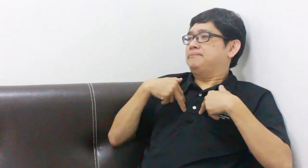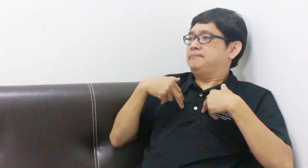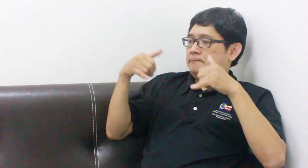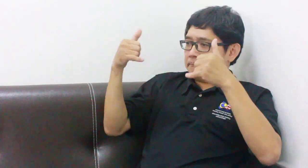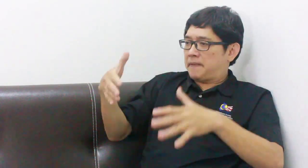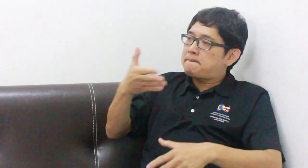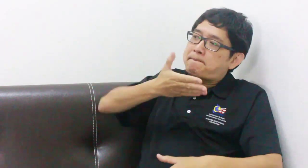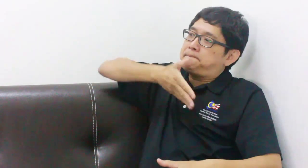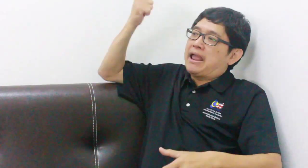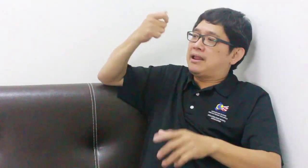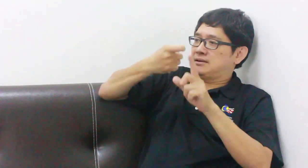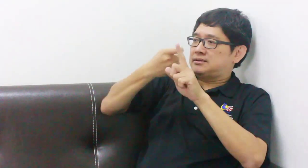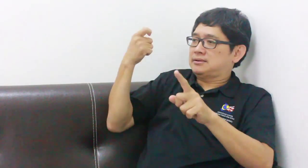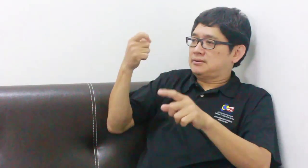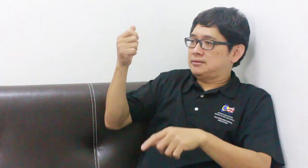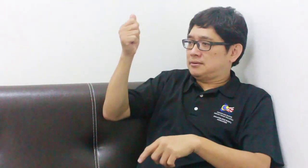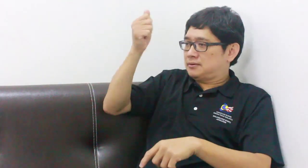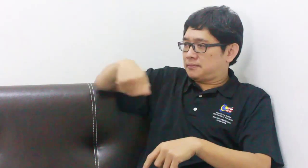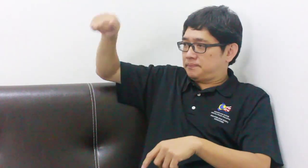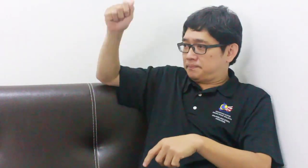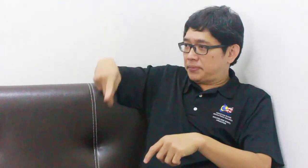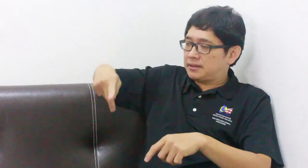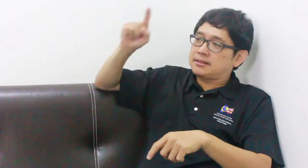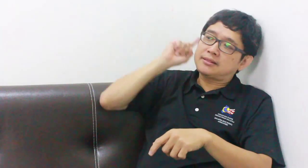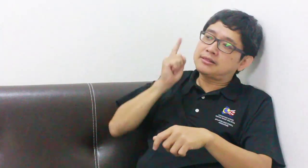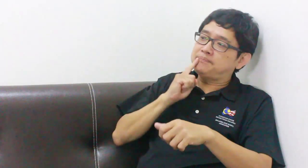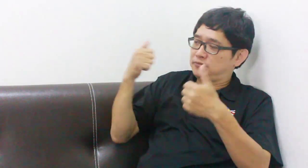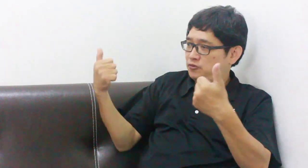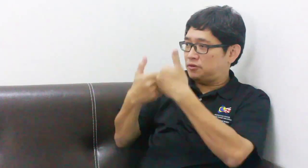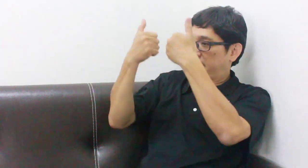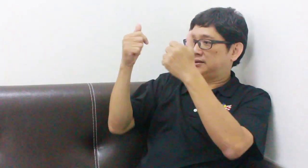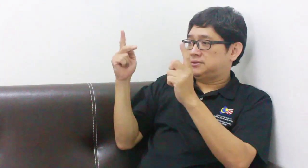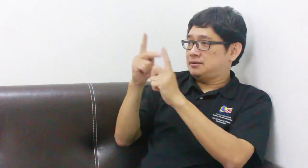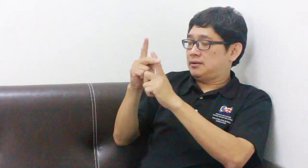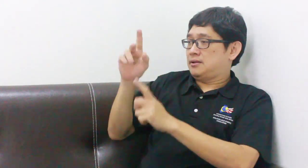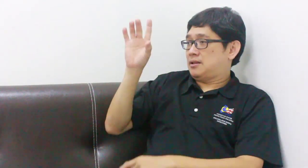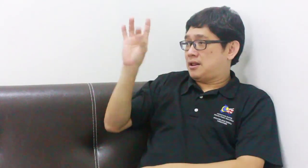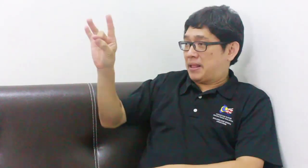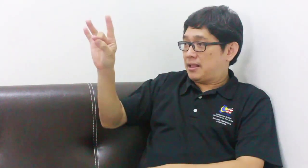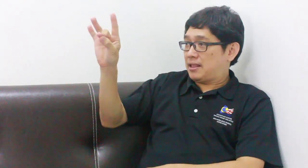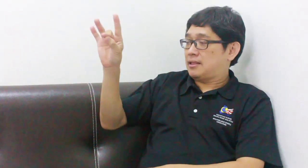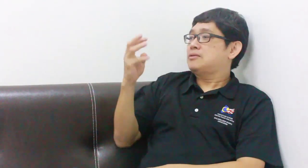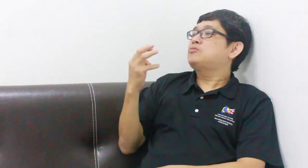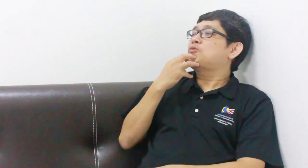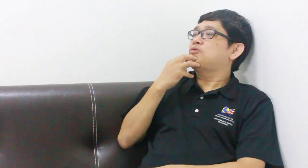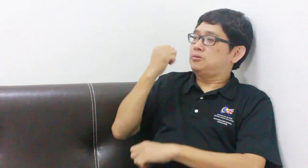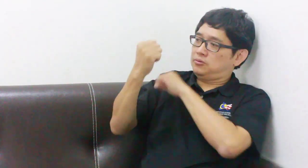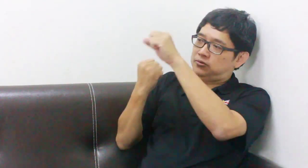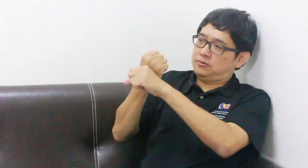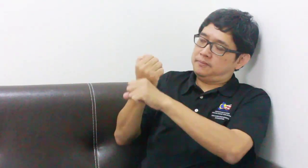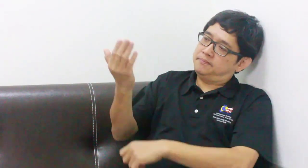MSDeaf tidak mempunyai atlet pekak hebat hasilan daripada Sukan Asia Pasifik di Seoul..